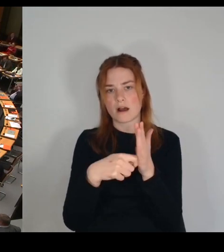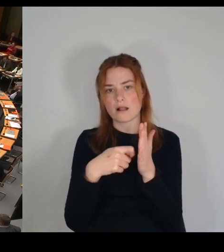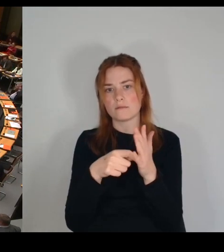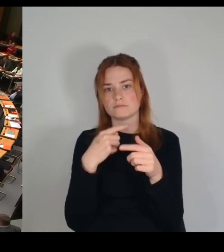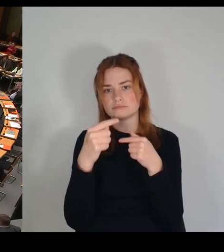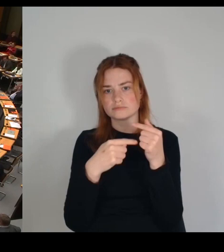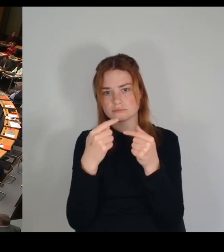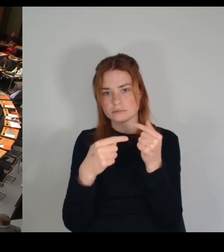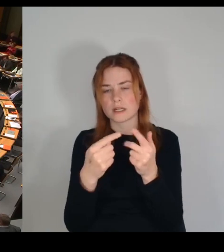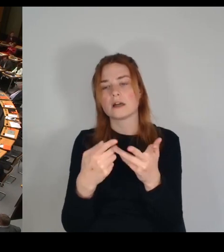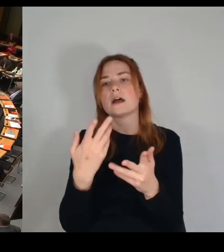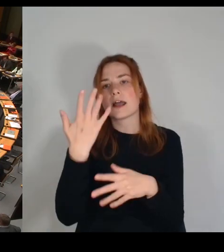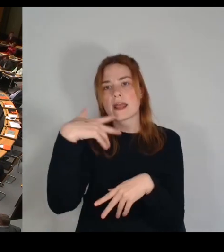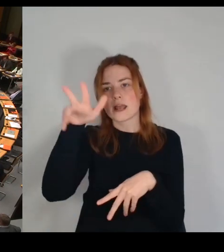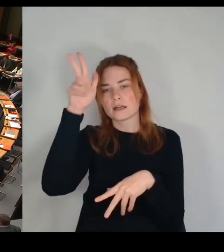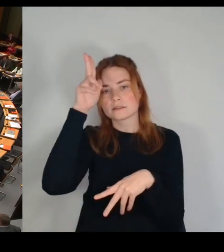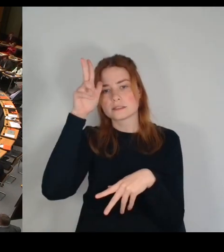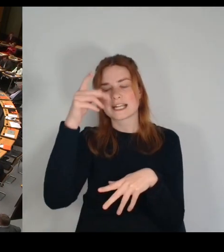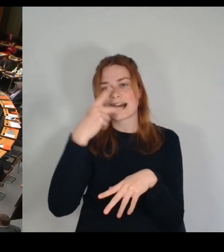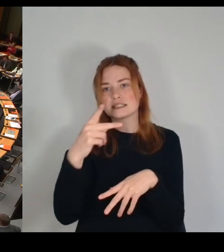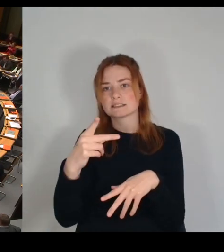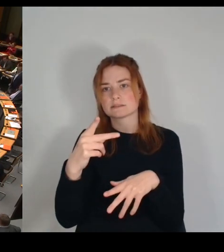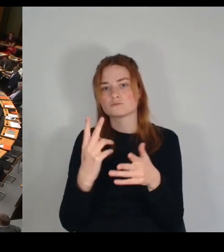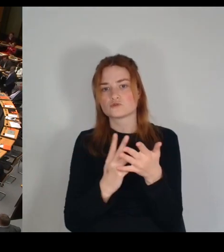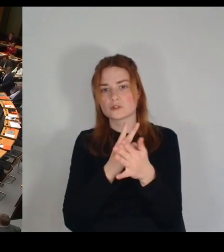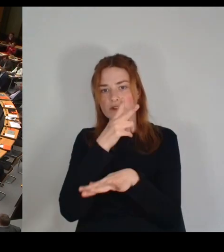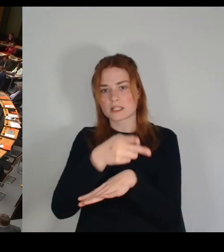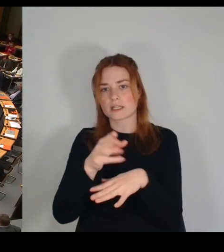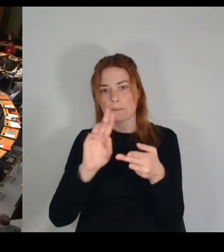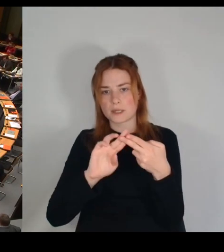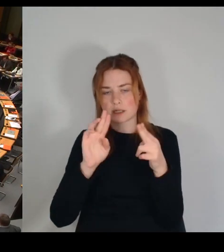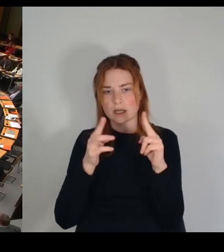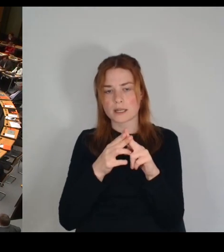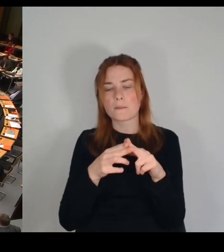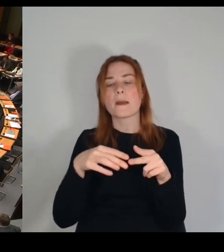Präsidium, Herrn Abgeordneten Marc Vallendar und Herrn Abgeordneten Thorsten Weiss als Mitglieder